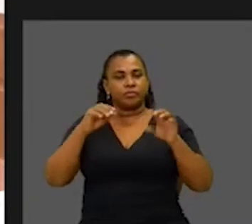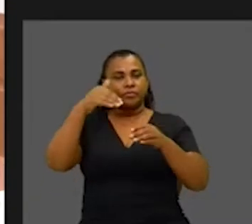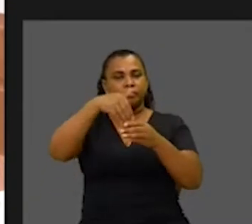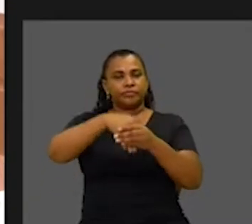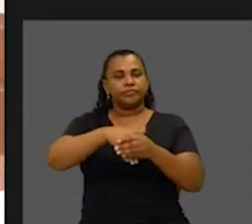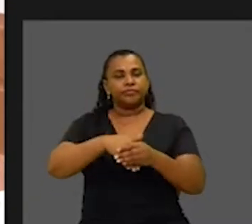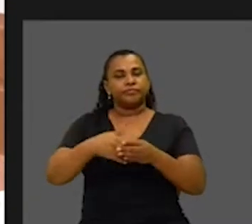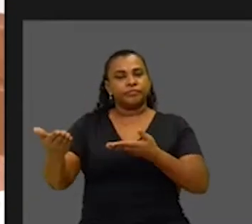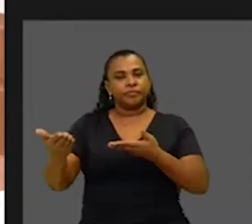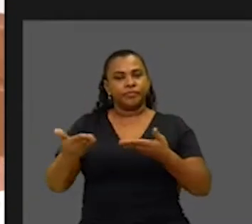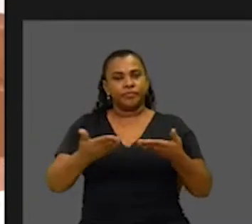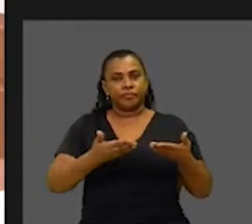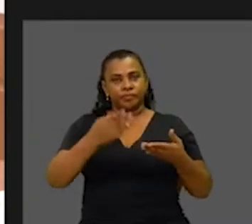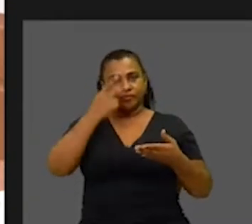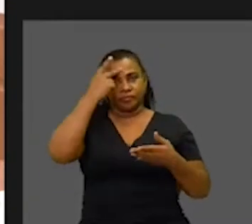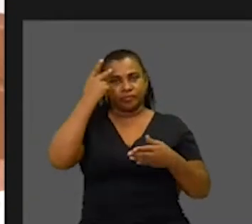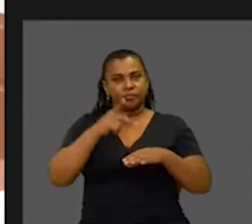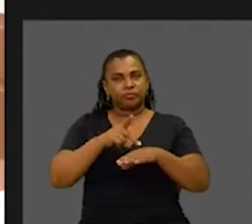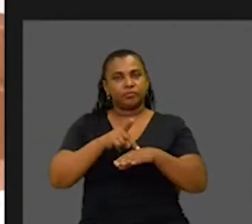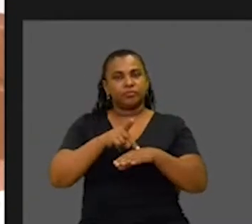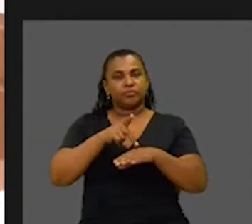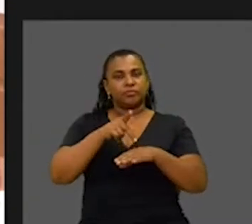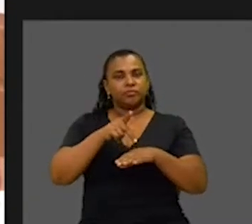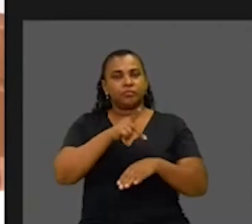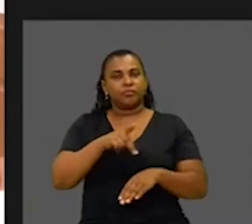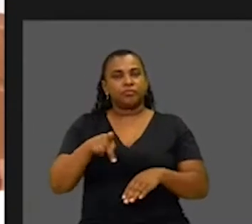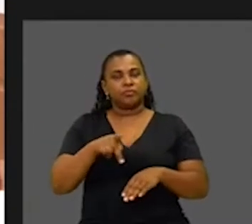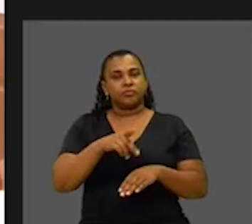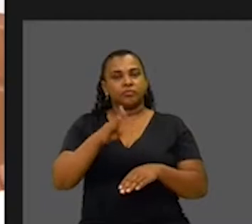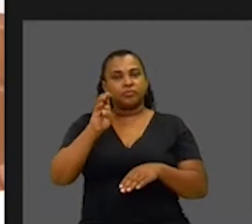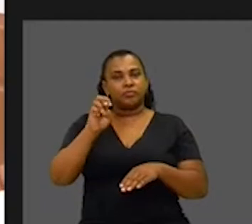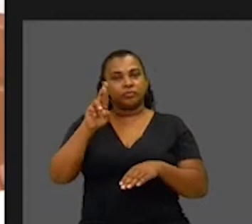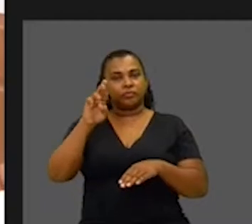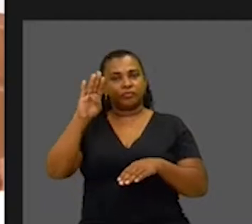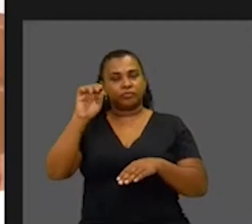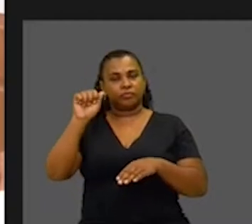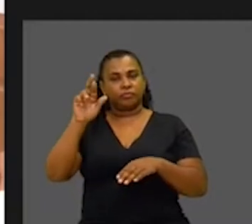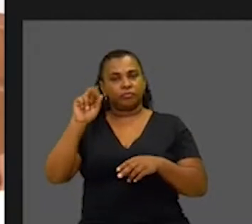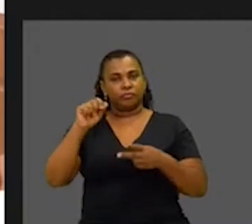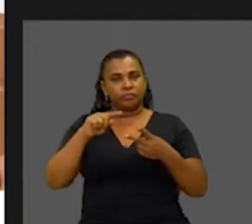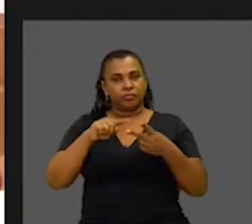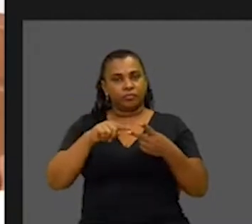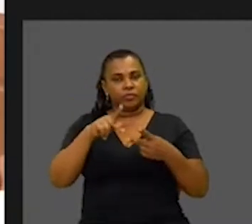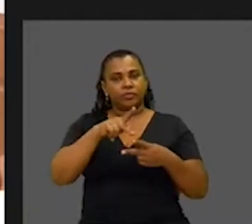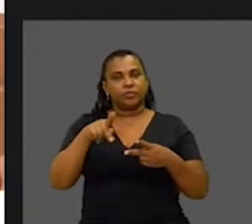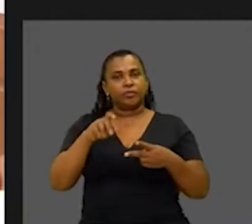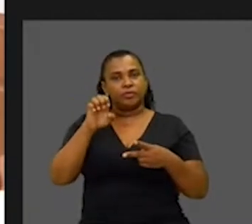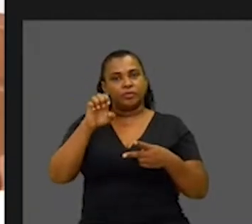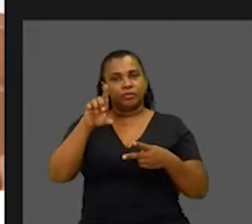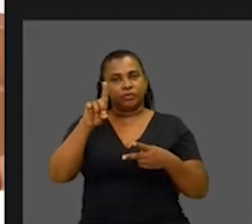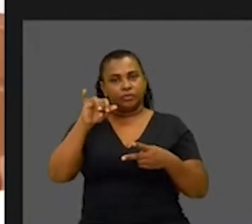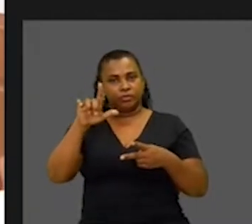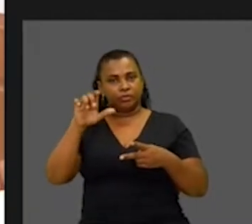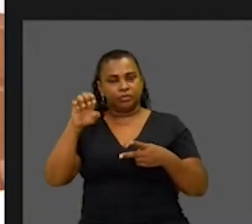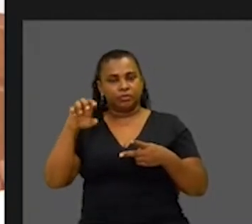presenças da professora Barbara Lopes professora Edilene Lobo a professora Naila Neves December